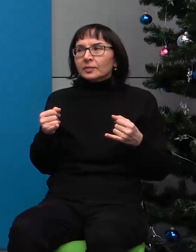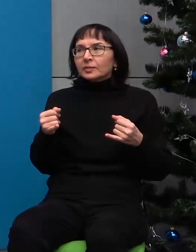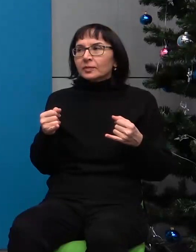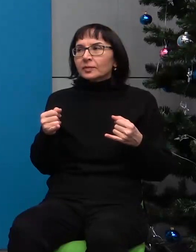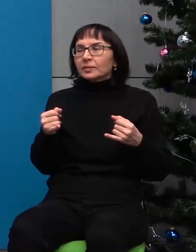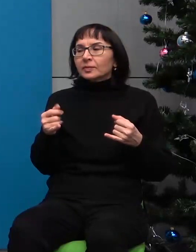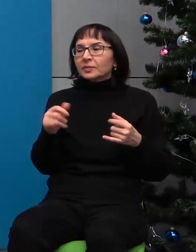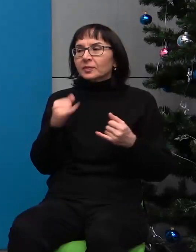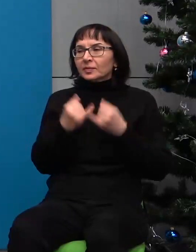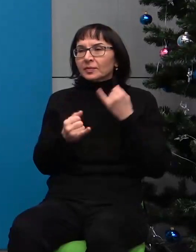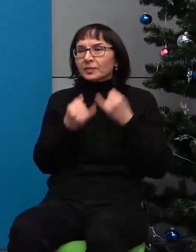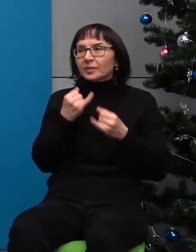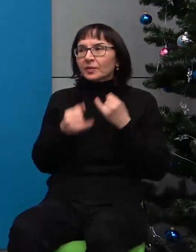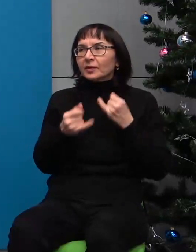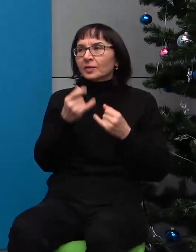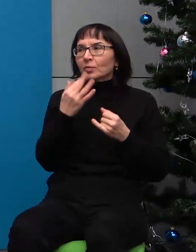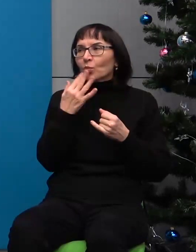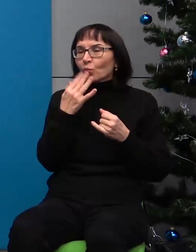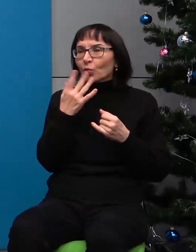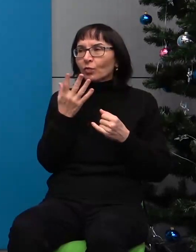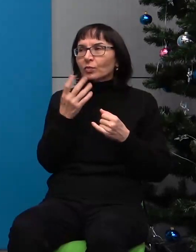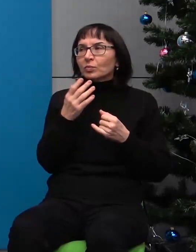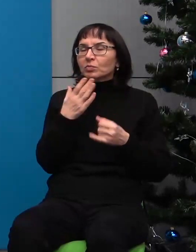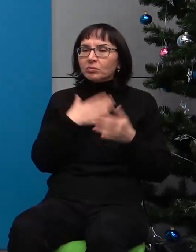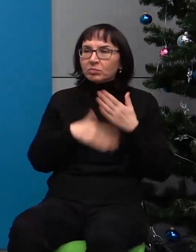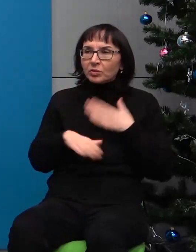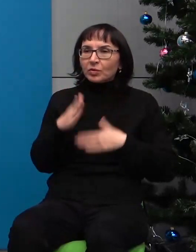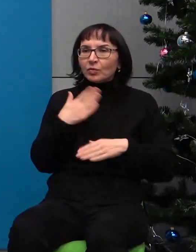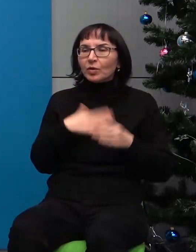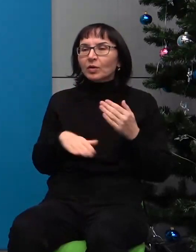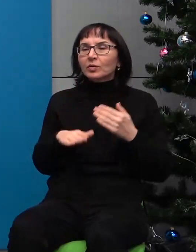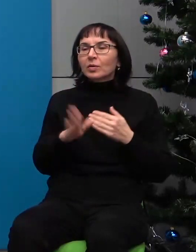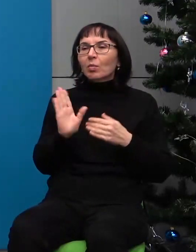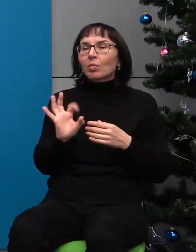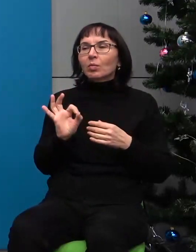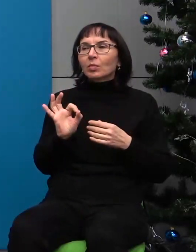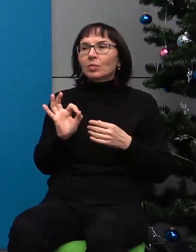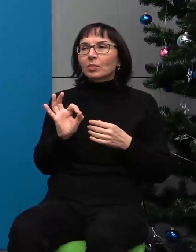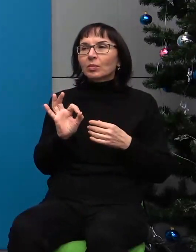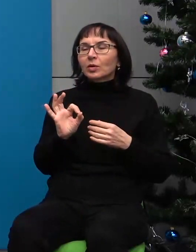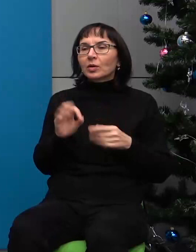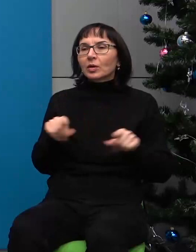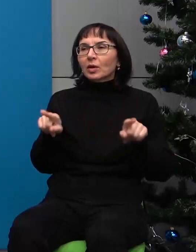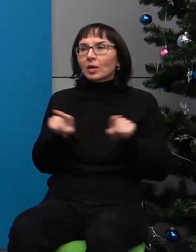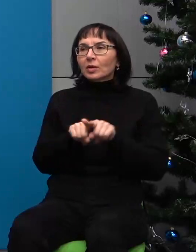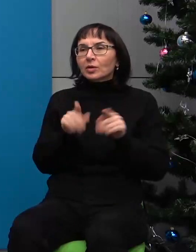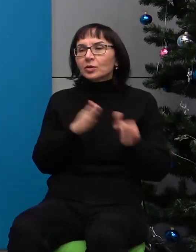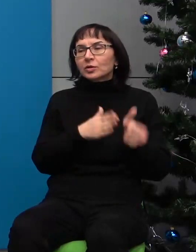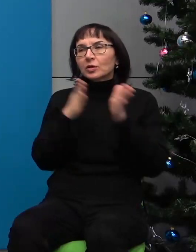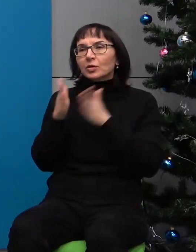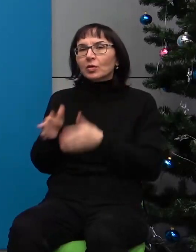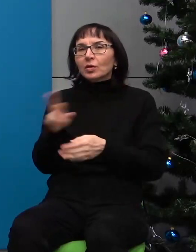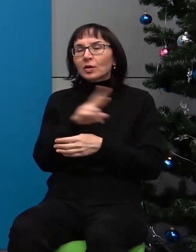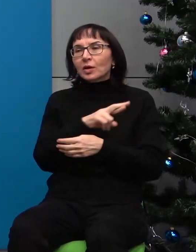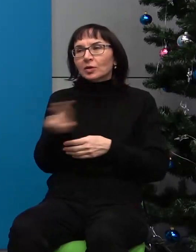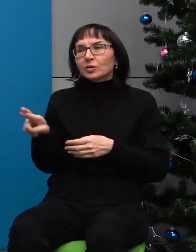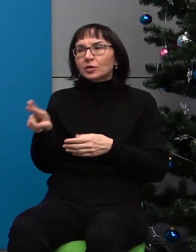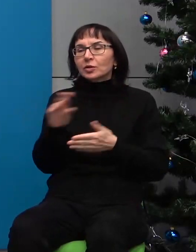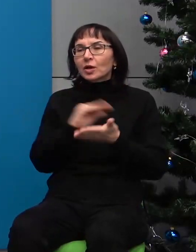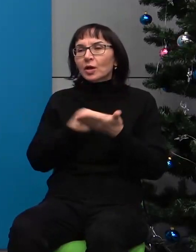Jak tak mówisz, to się cieszę. To też jest kolejna z rzeczy chyba w pisarskim życiu, że z jednej strony człowiek